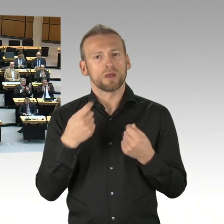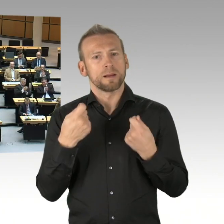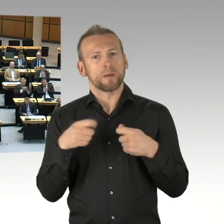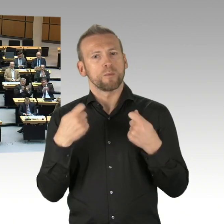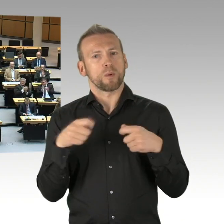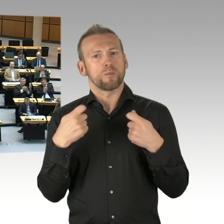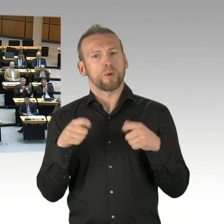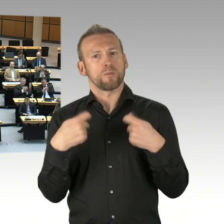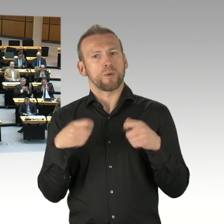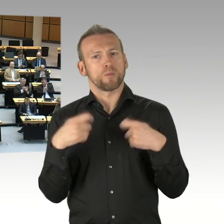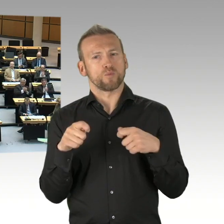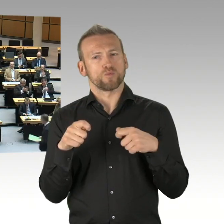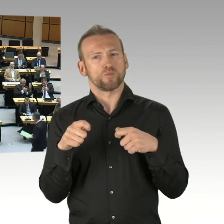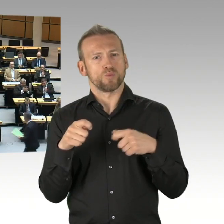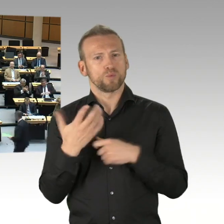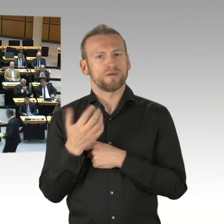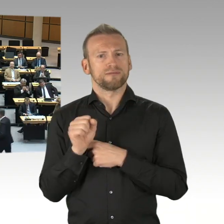hat jetzt Frau Kollegin Spranger das Wort.